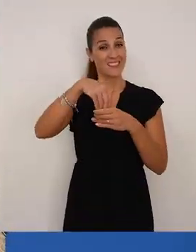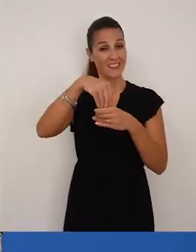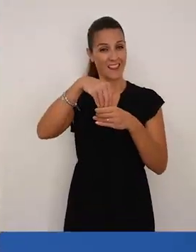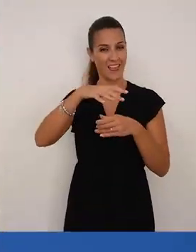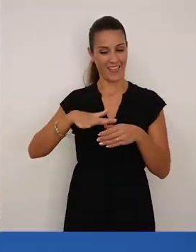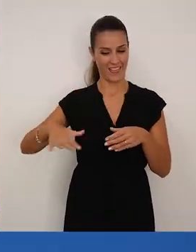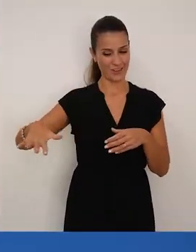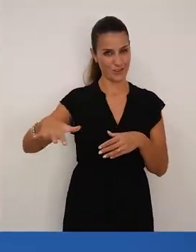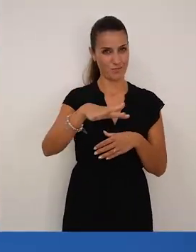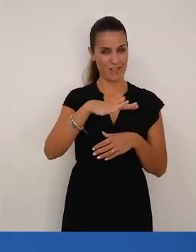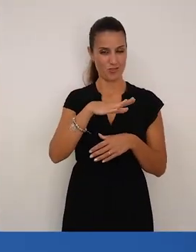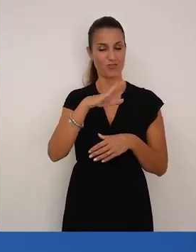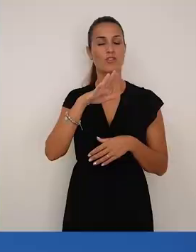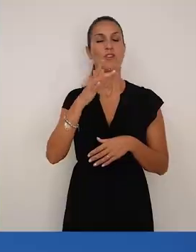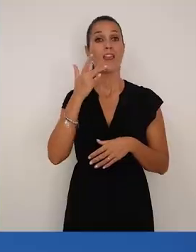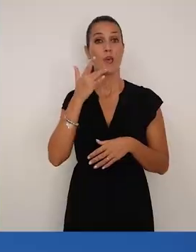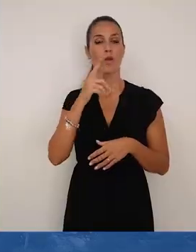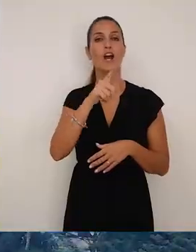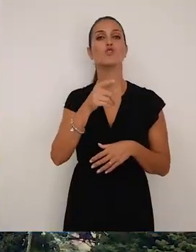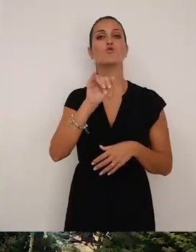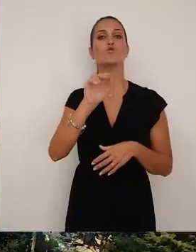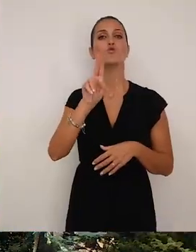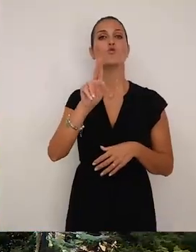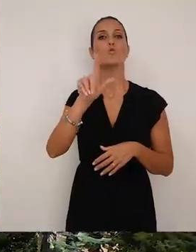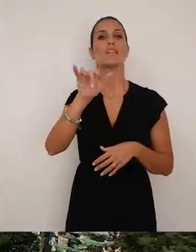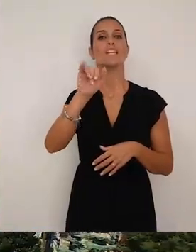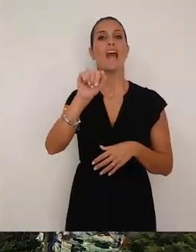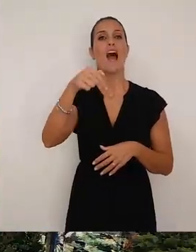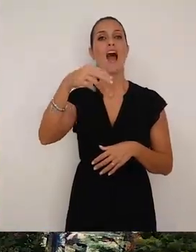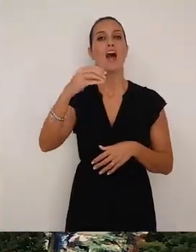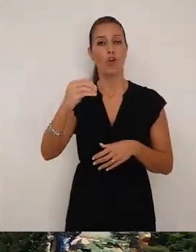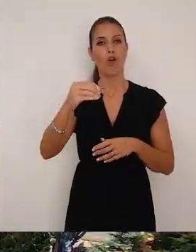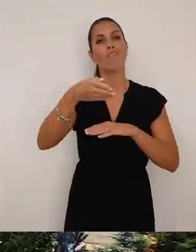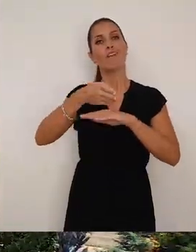Protetta nell’entroterra del Capo di Leuca, Giuliano di Lecce è frazione del comune di